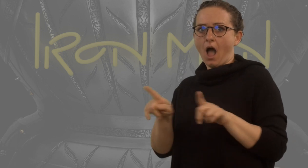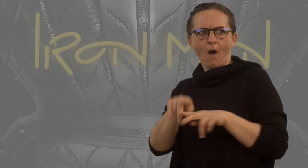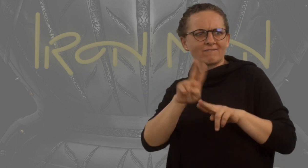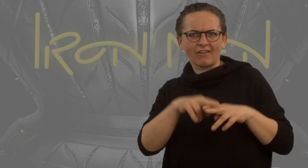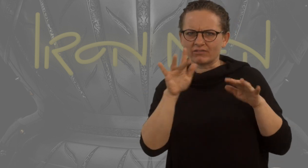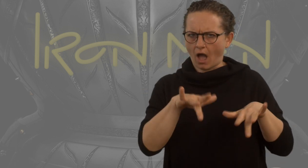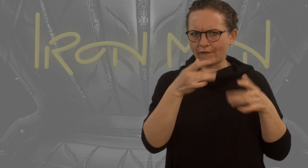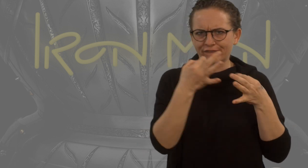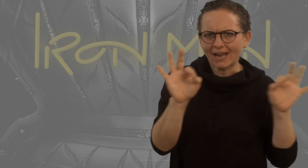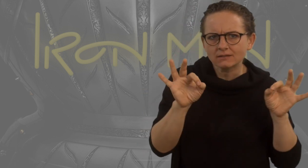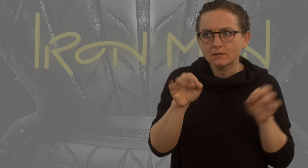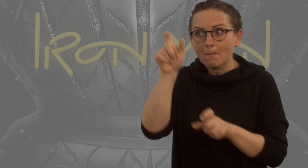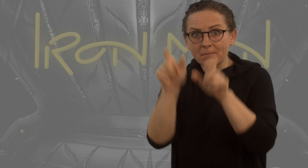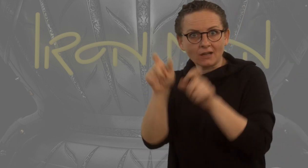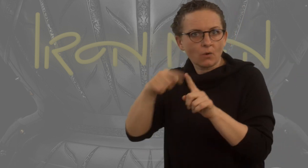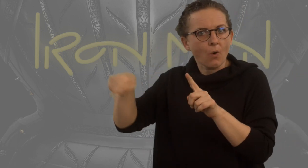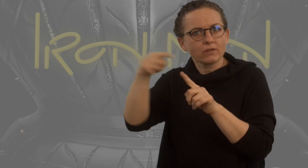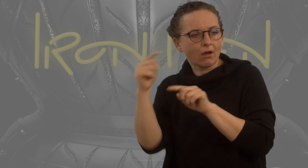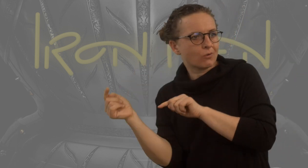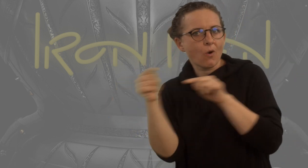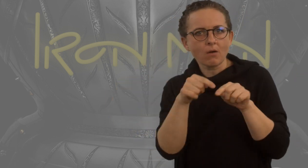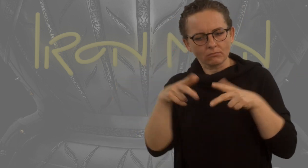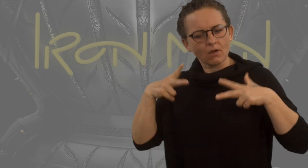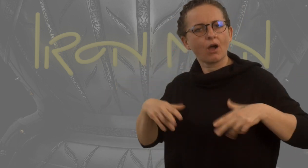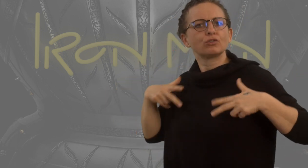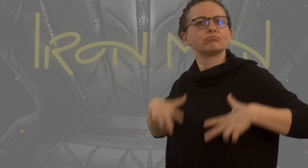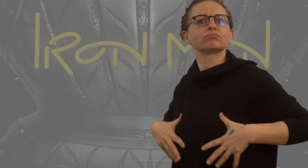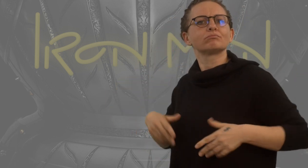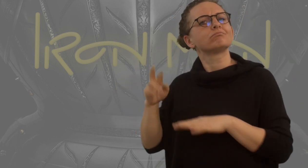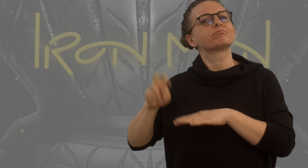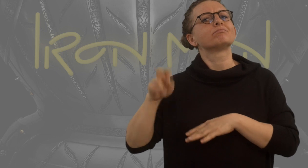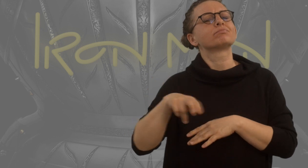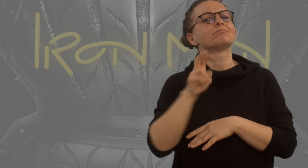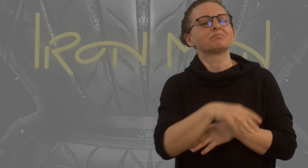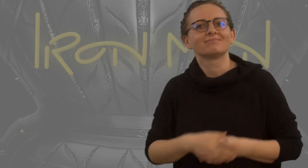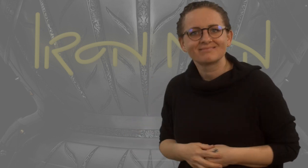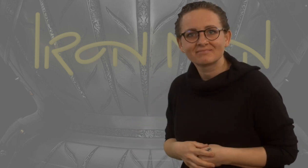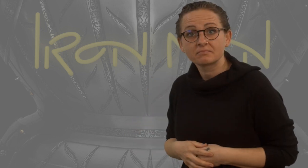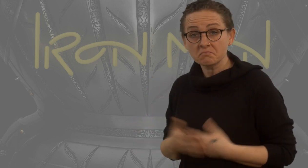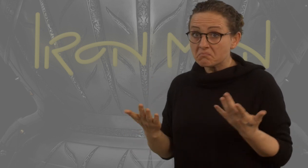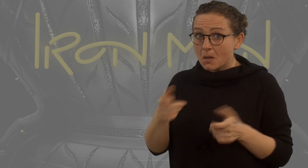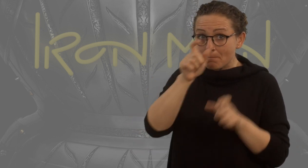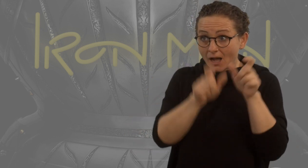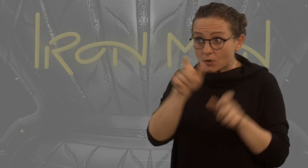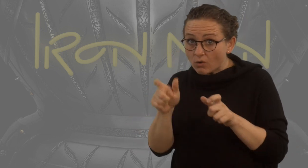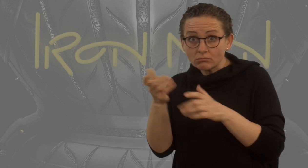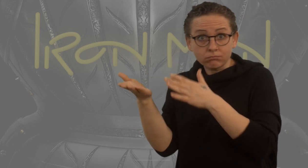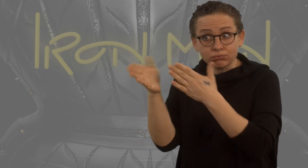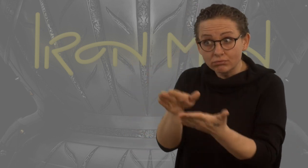Auch bei Festlichkeiten durften sie nicht fehlen. Selbst über den Tod hinaus